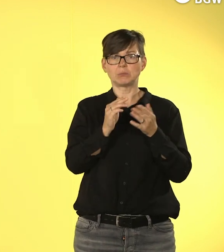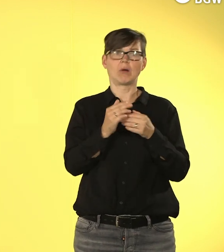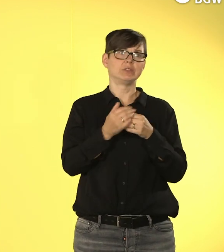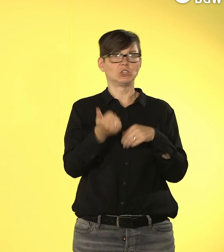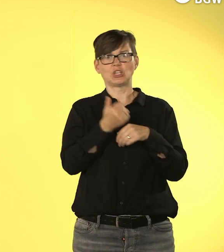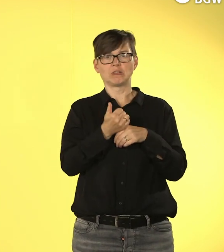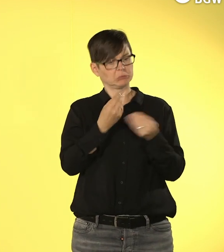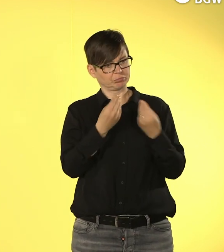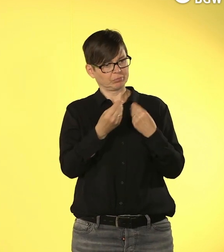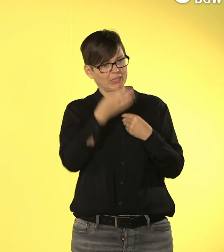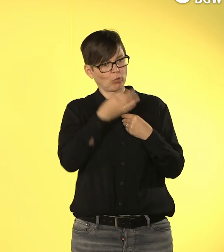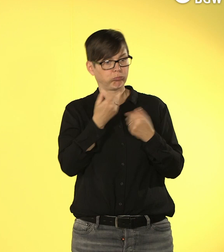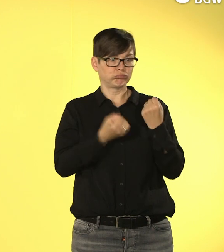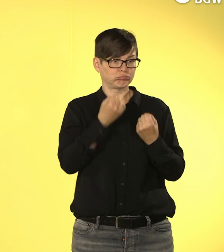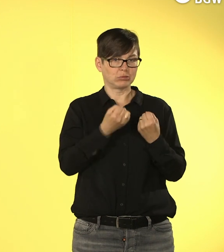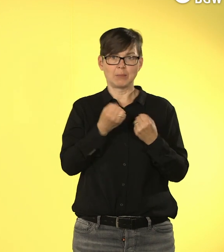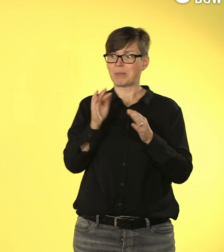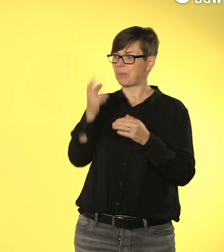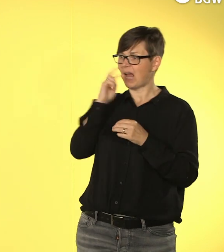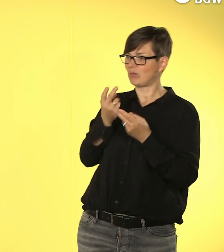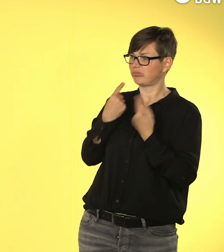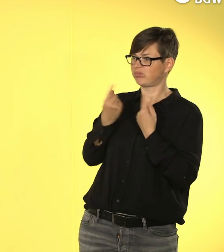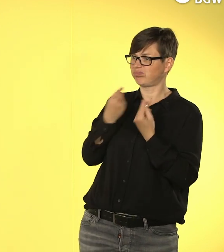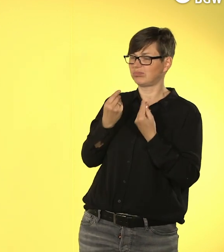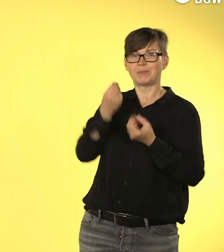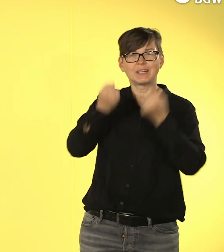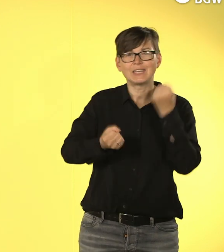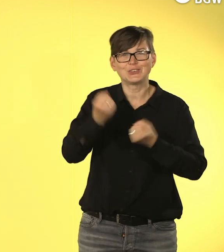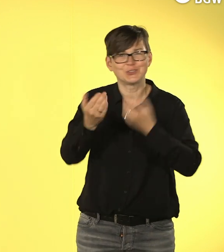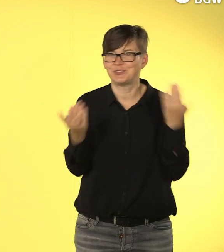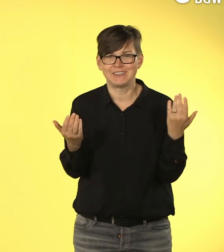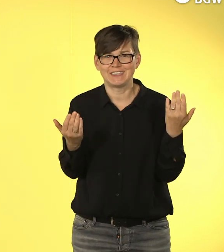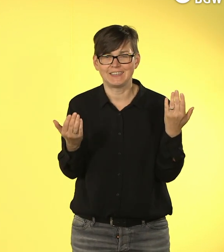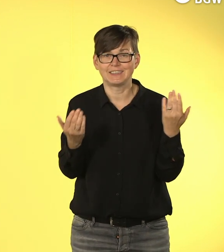Die Generationen sind in verschiedenen gesellschaftlichen